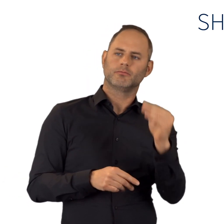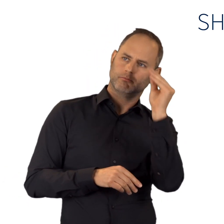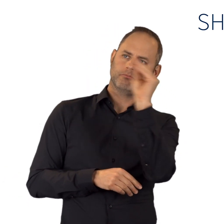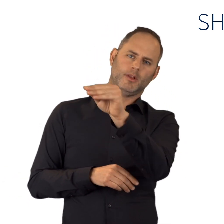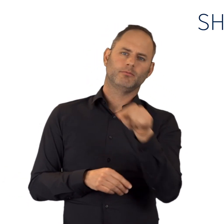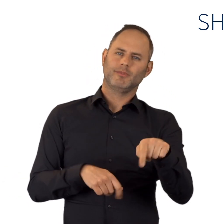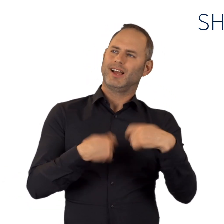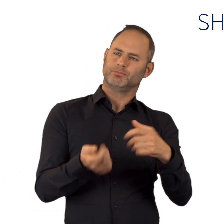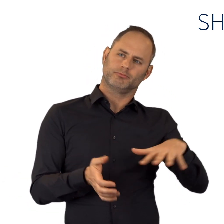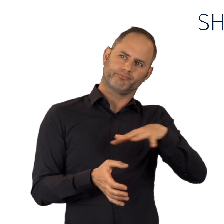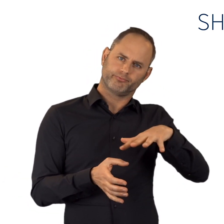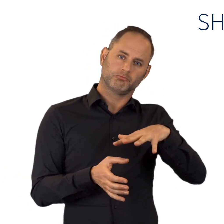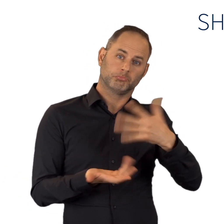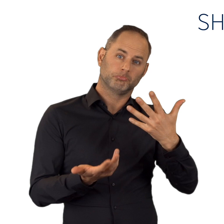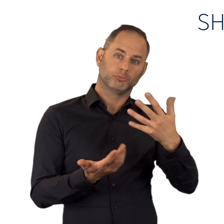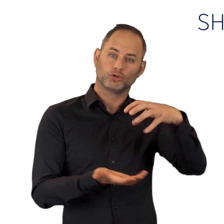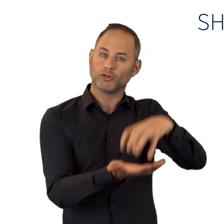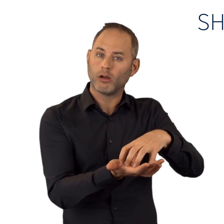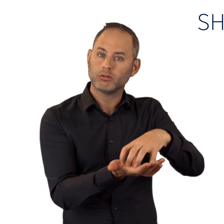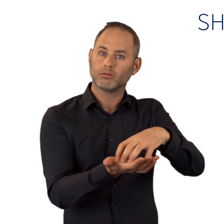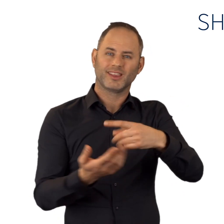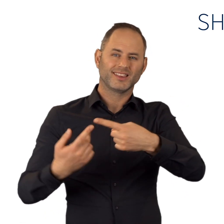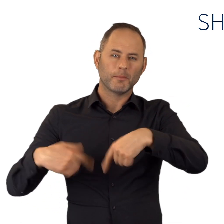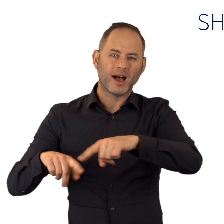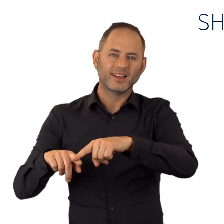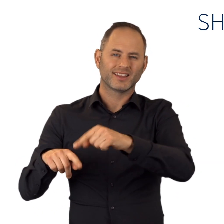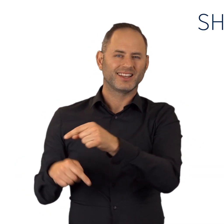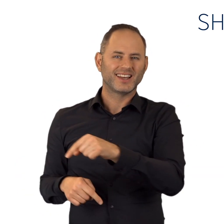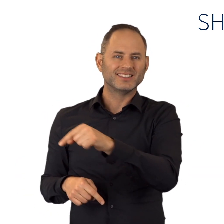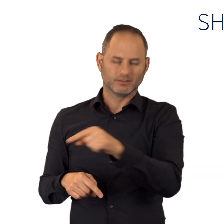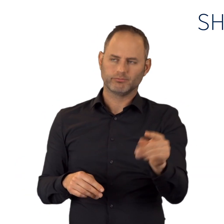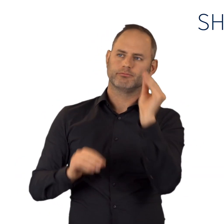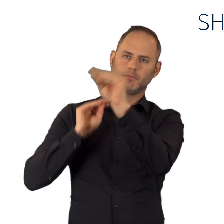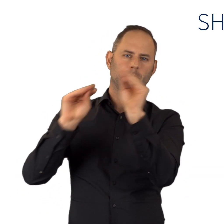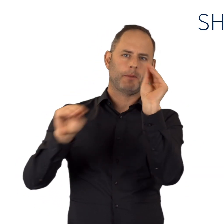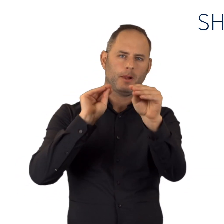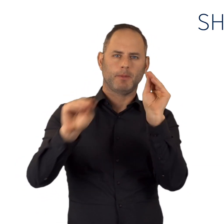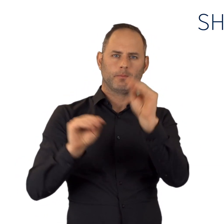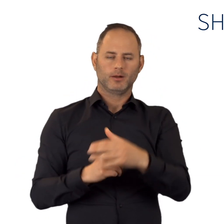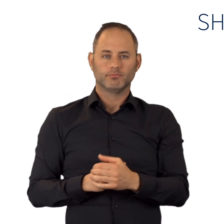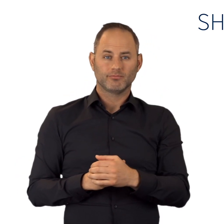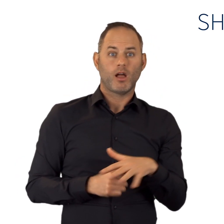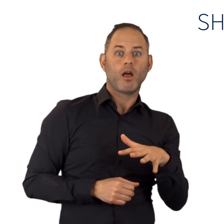der Wahl in der jeweiligen Stadt, Gemeinde oder im Kreis fest.